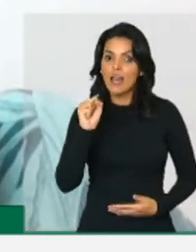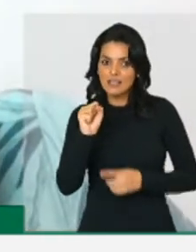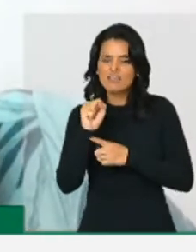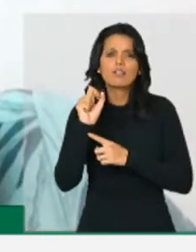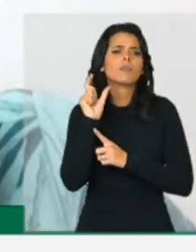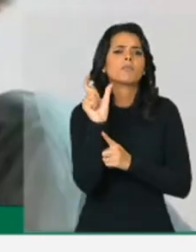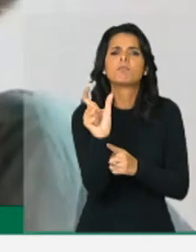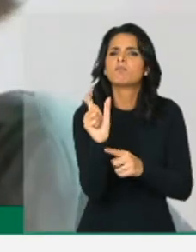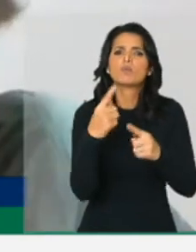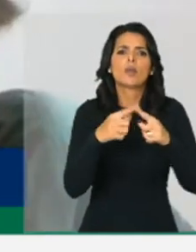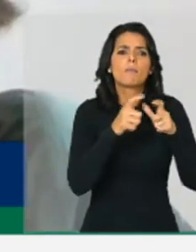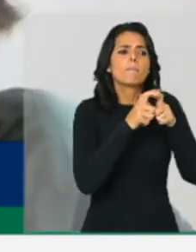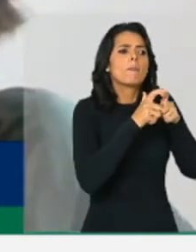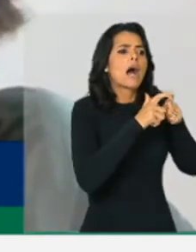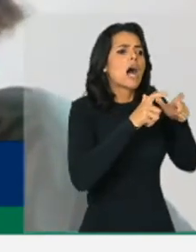COMO DISSE A DEPUTADA CELINA VÁRIOS CASOS, DEZENAS DE